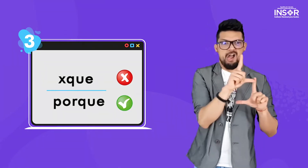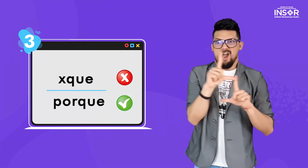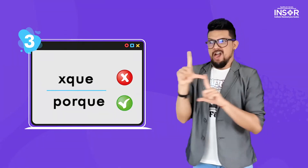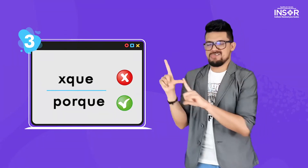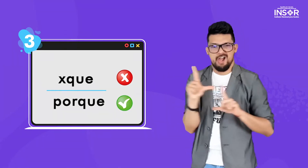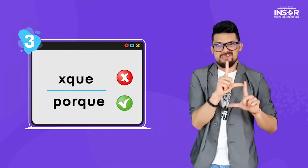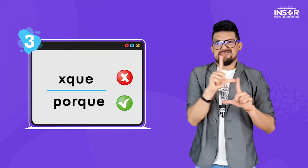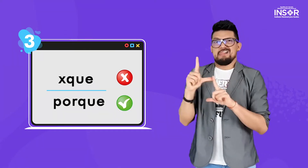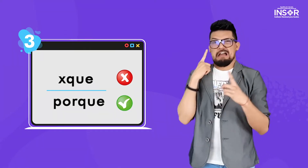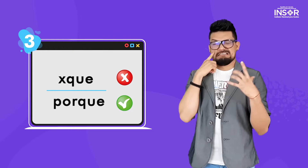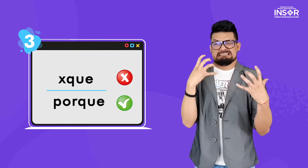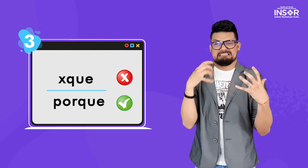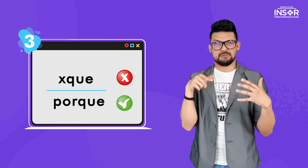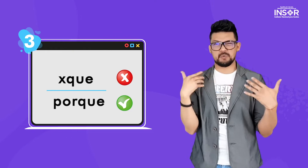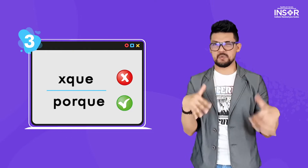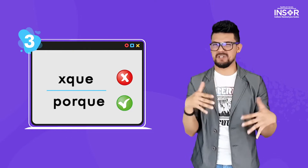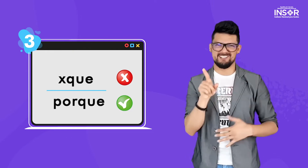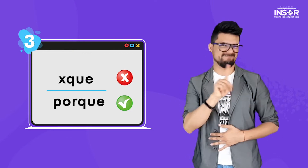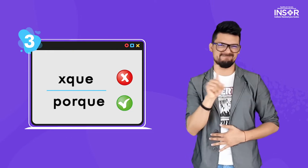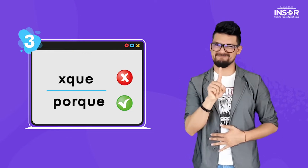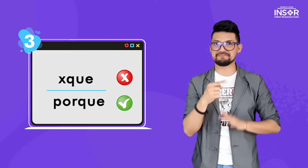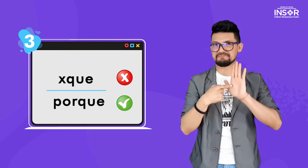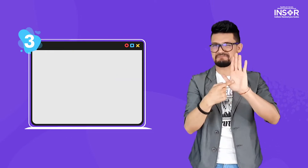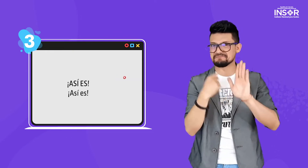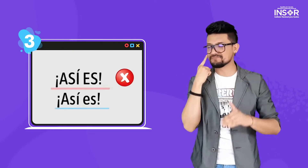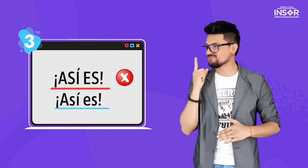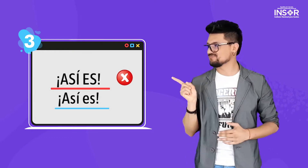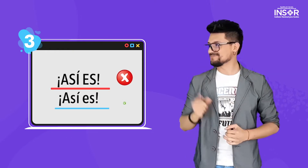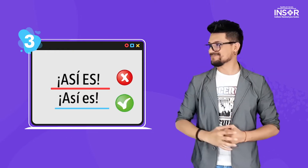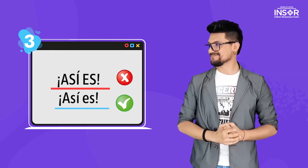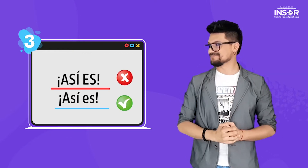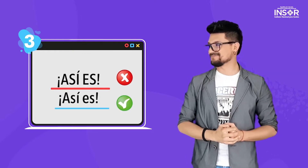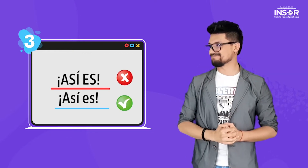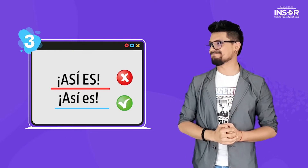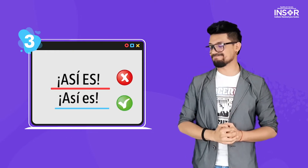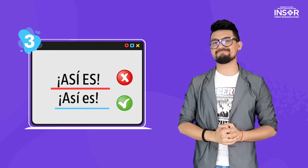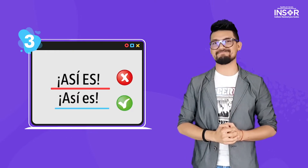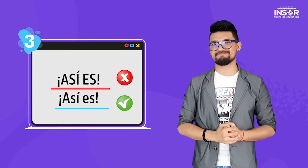se entenderá como si estuvieran gritando y no será agradable de leer, como por ejemplo: